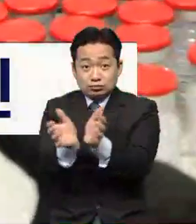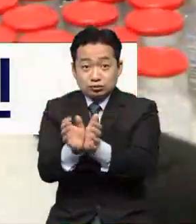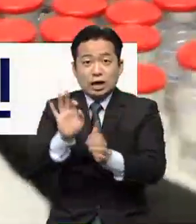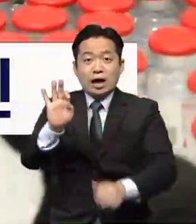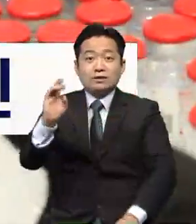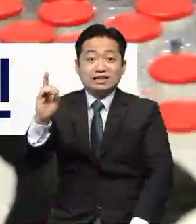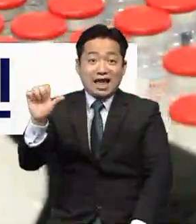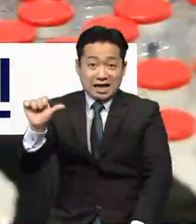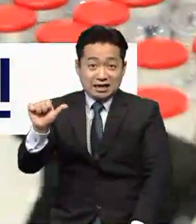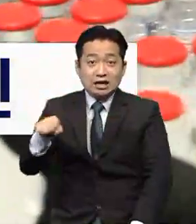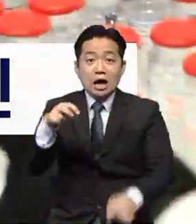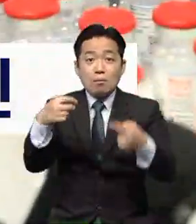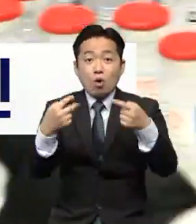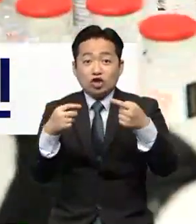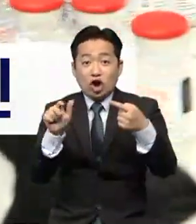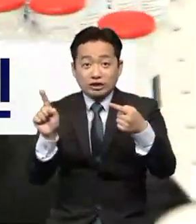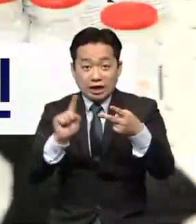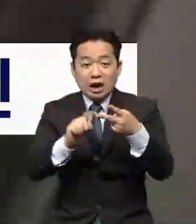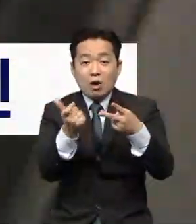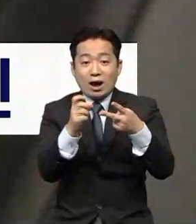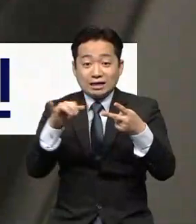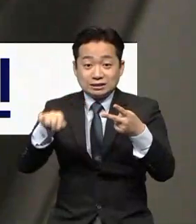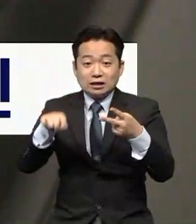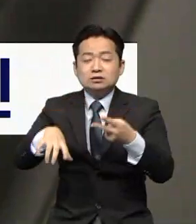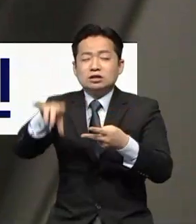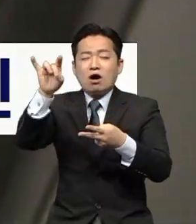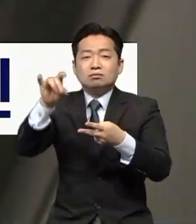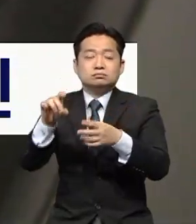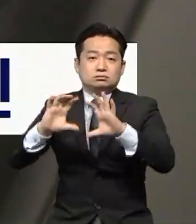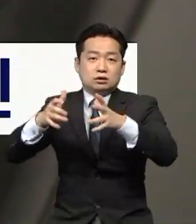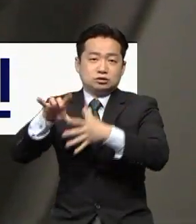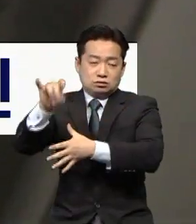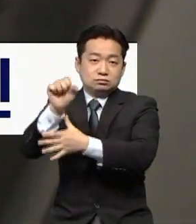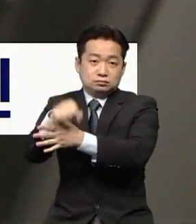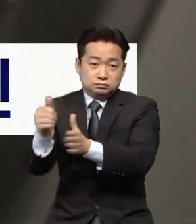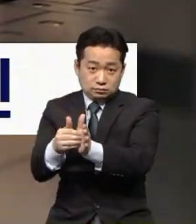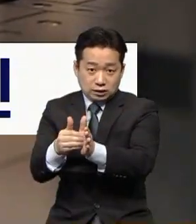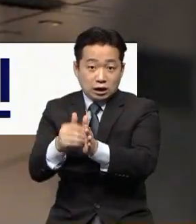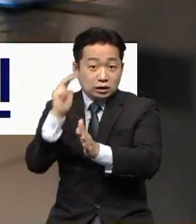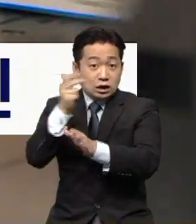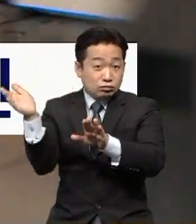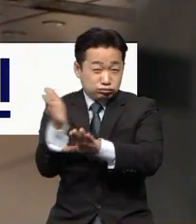미 식품의약국 FDA는 모더나 코로나19 백신도 세계 최초로 승인하고 다음 주부터 본격 접종에 들어갈 계획입니다.